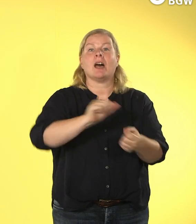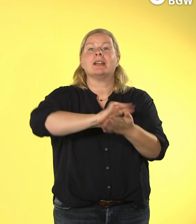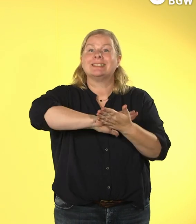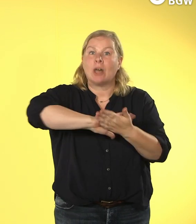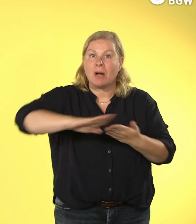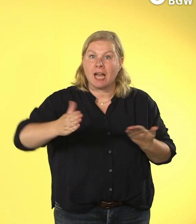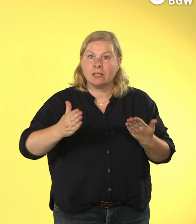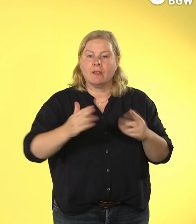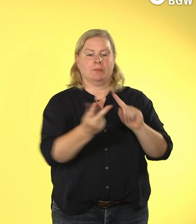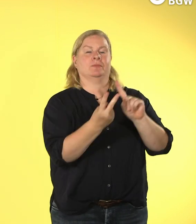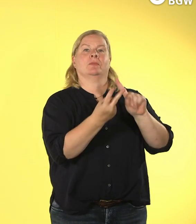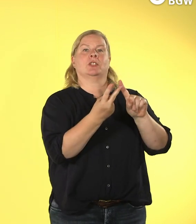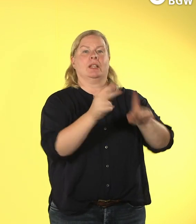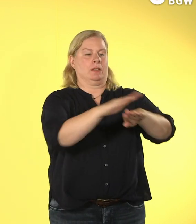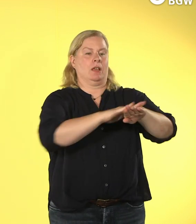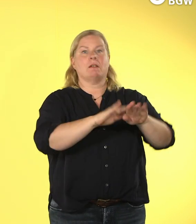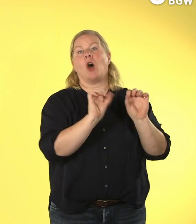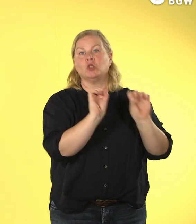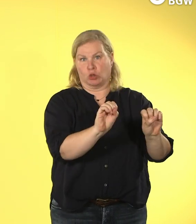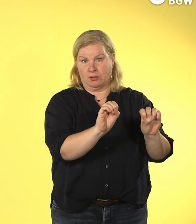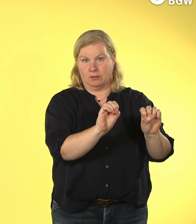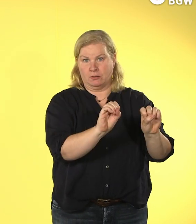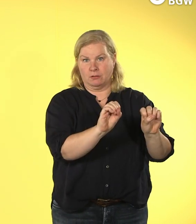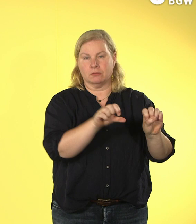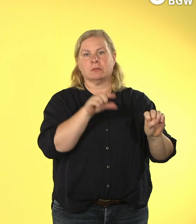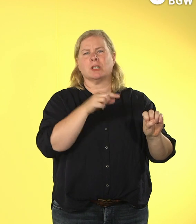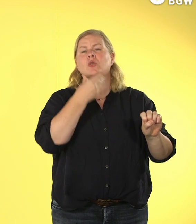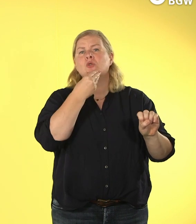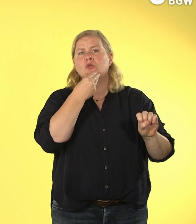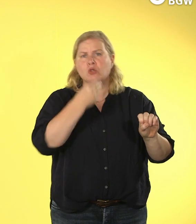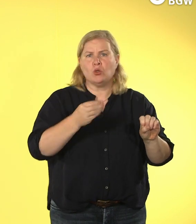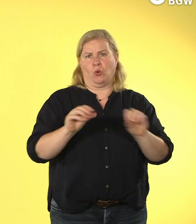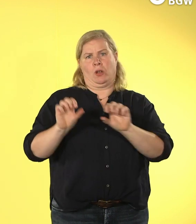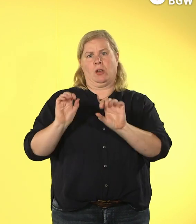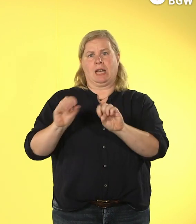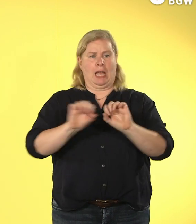Wo man sehr schöne Anleitungssituationen ableiten kann.